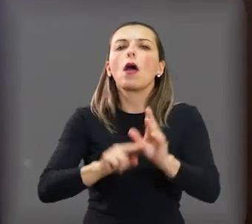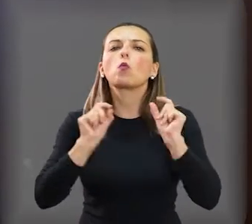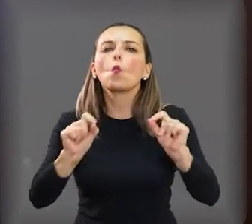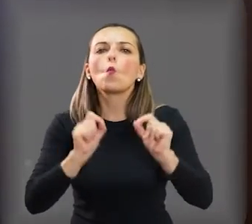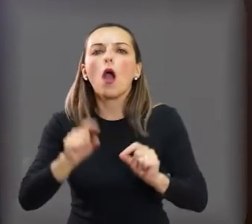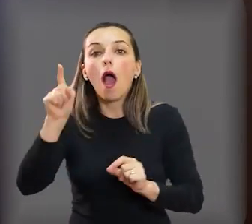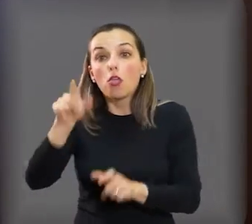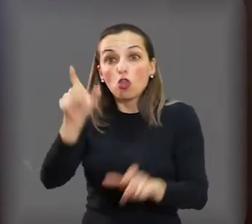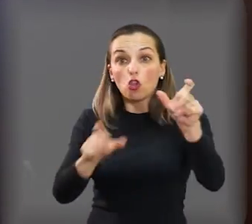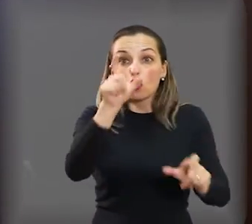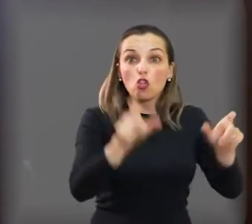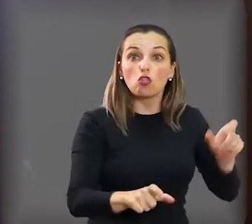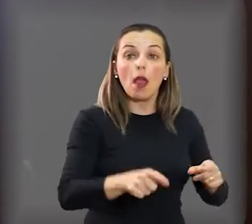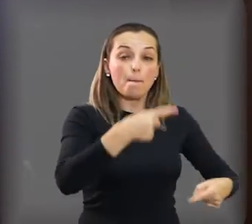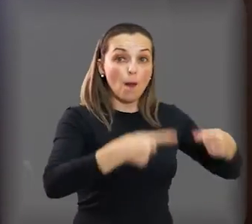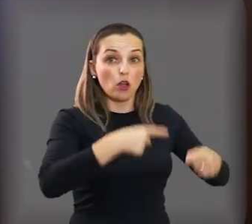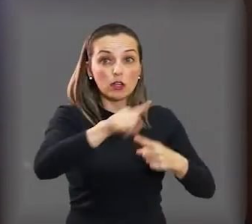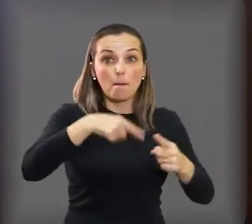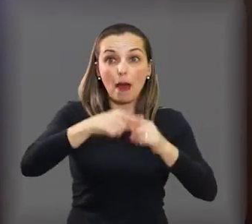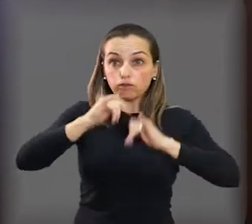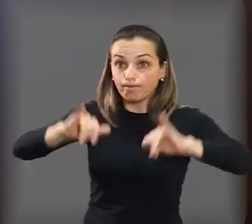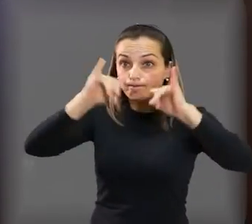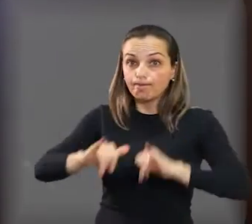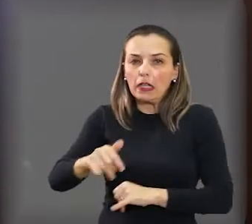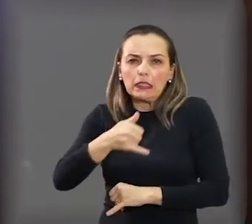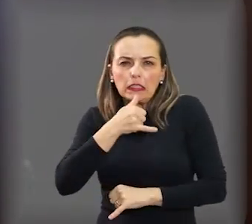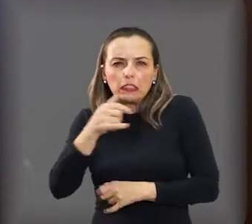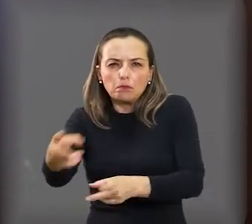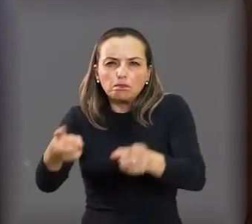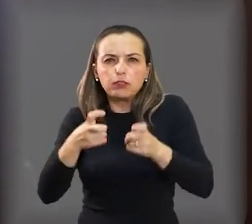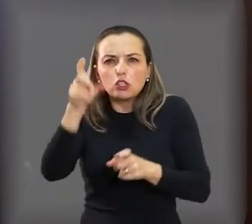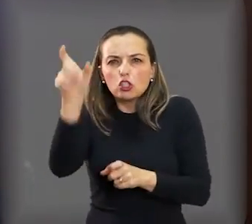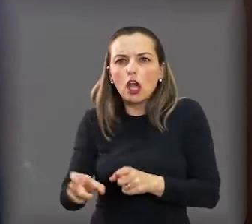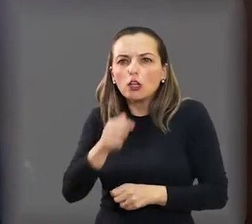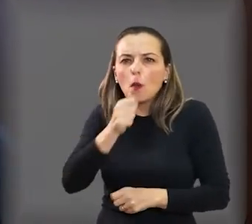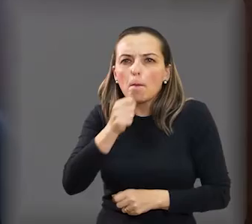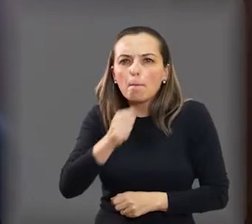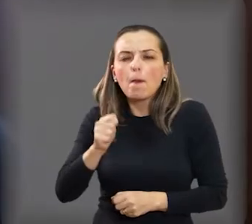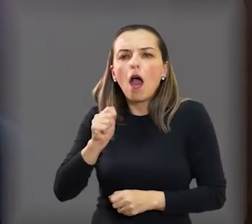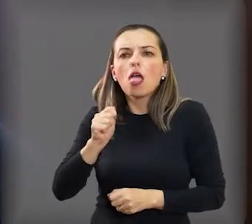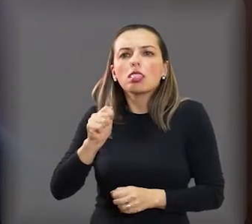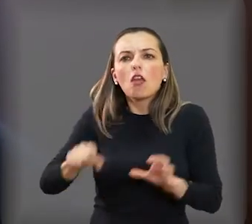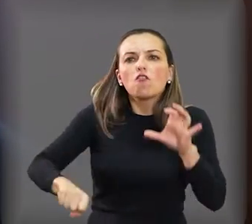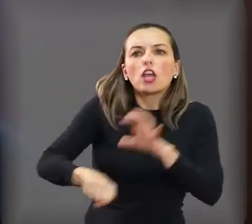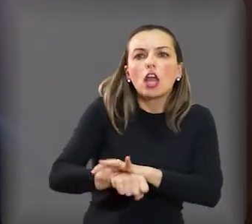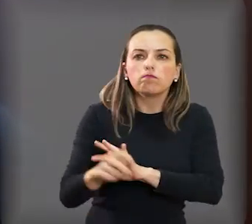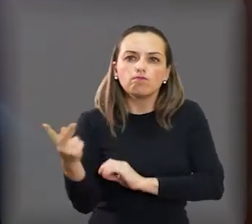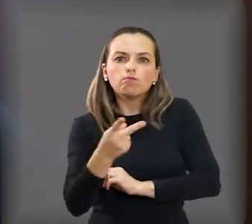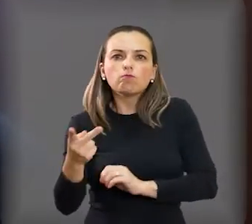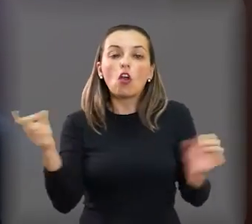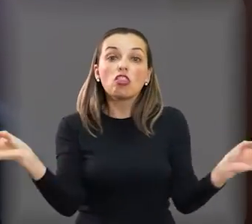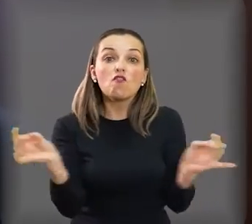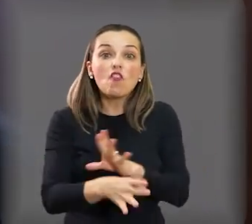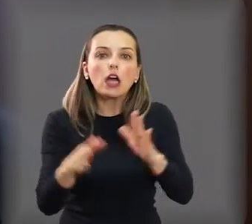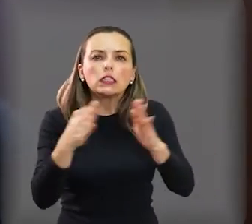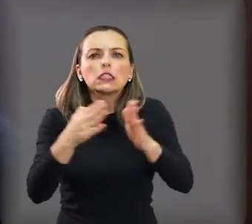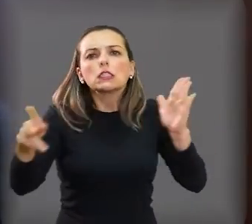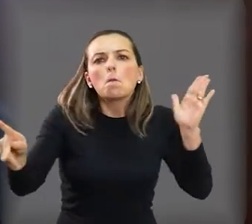jornalista defendendo o seu próprio fim e políticos defendendo o seu próprio fim numa casa de leis que pode ser